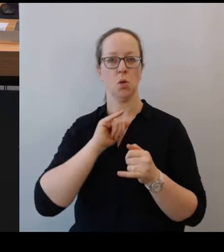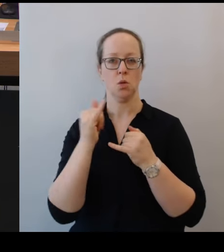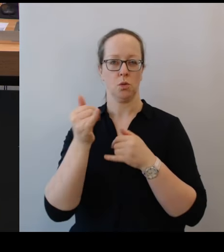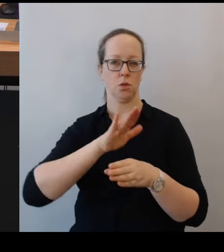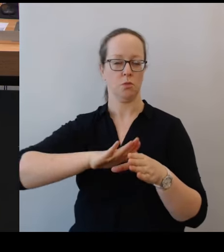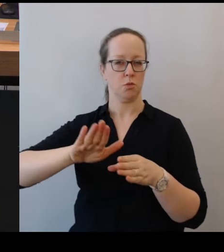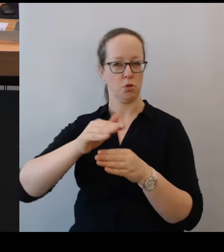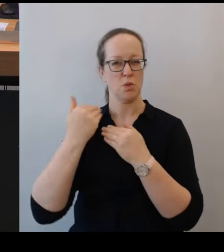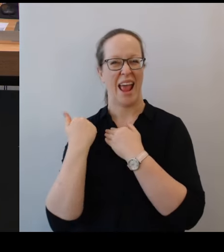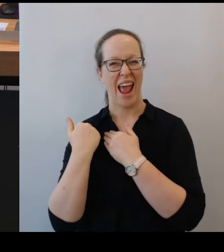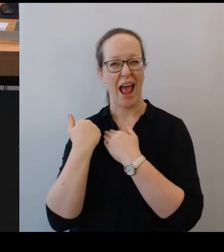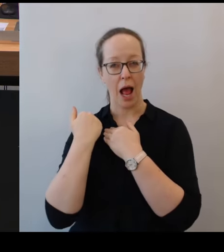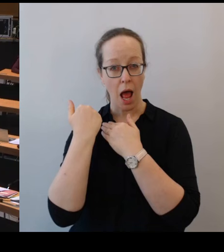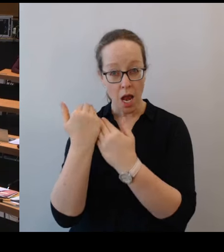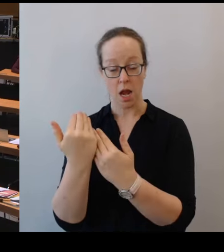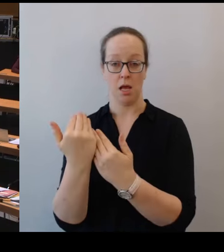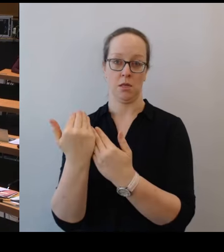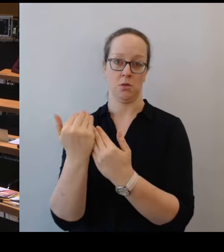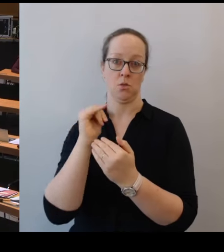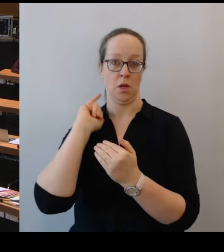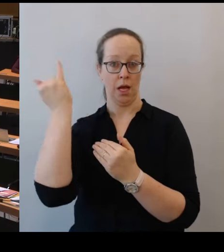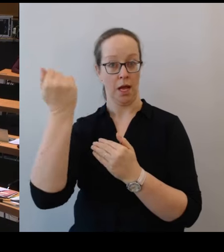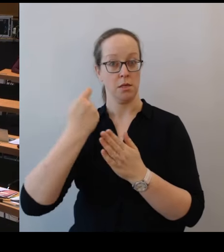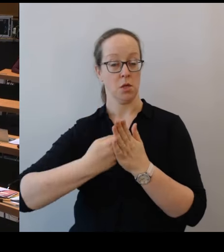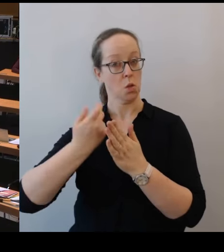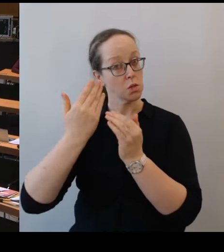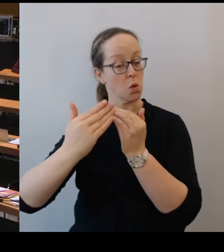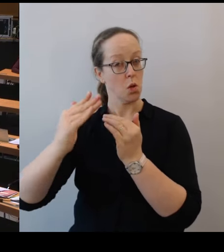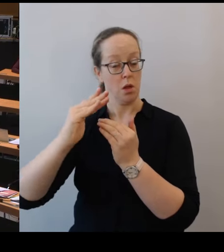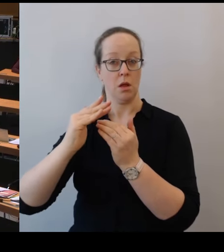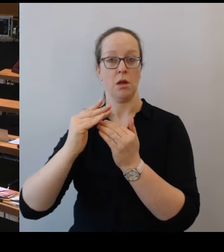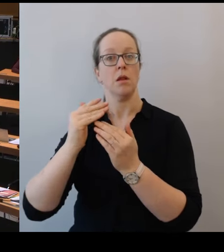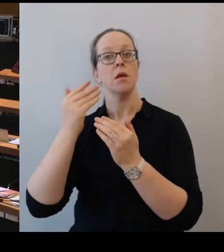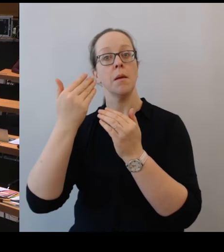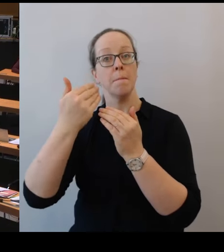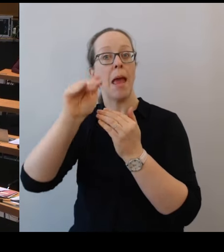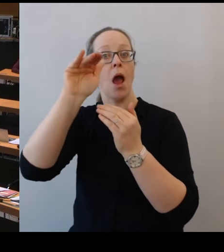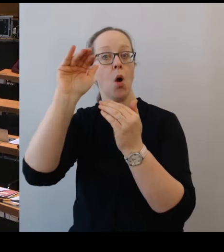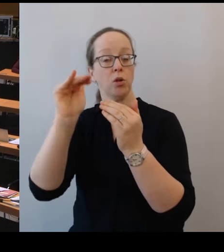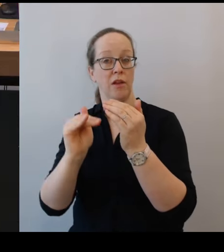weniger belasten, nein, entlasten ist das Gebot der Stunde und der Politik, Frau Giffey.